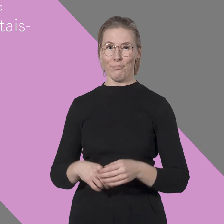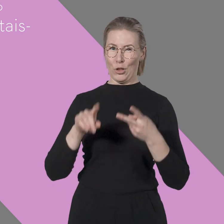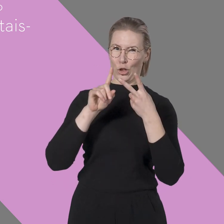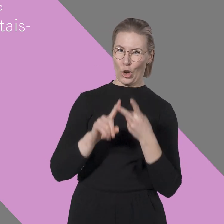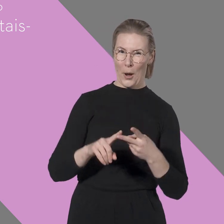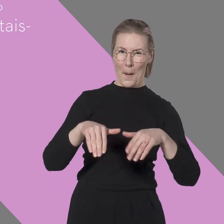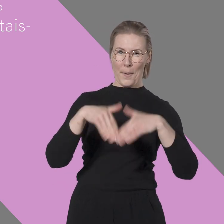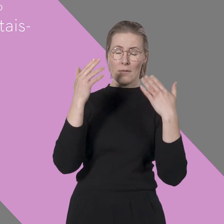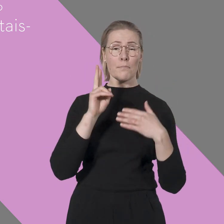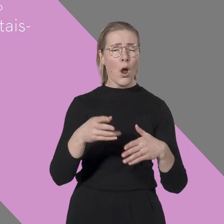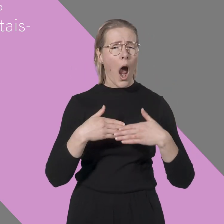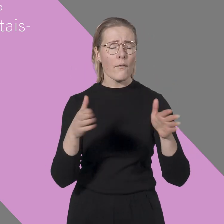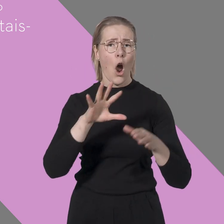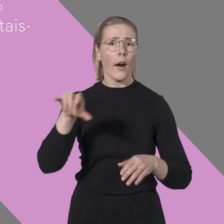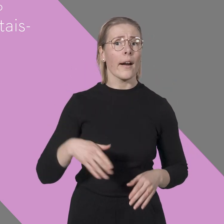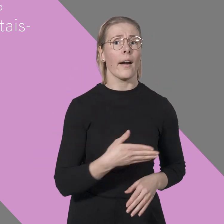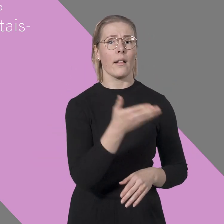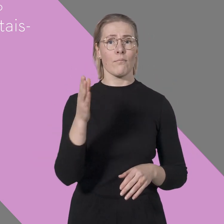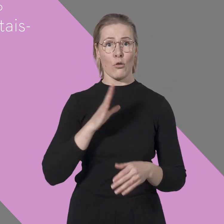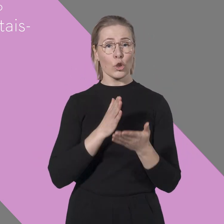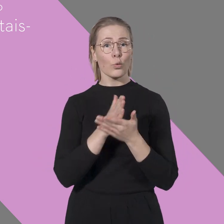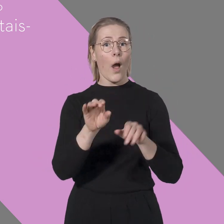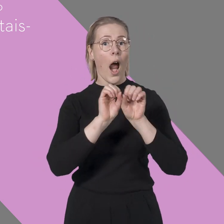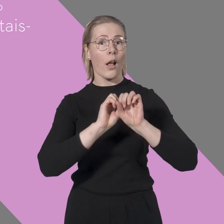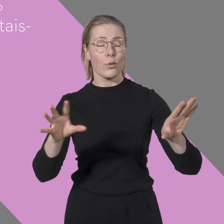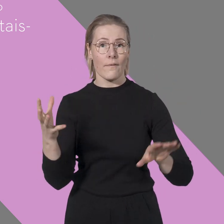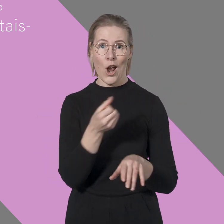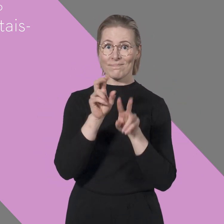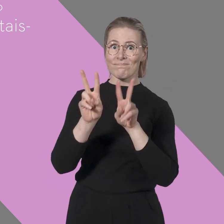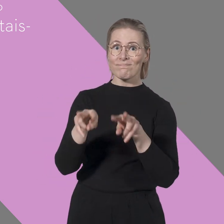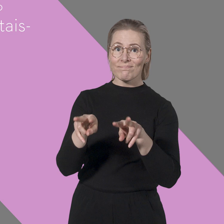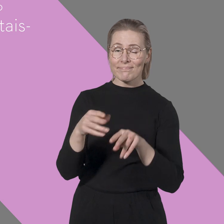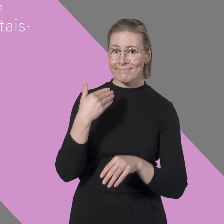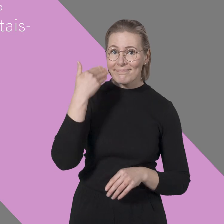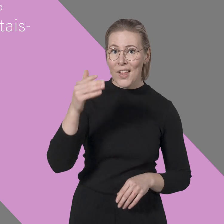Tapahtuman toinen päivä on kaikille avoin, ja suora lähetys on nähtävissä -